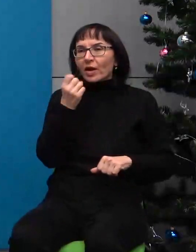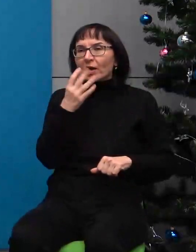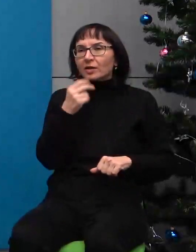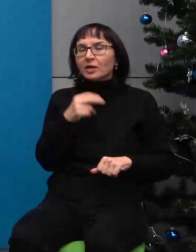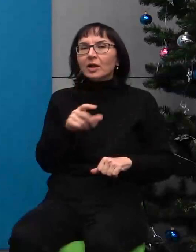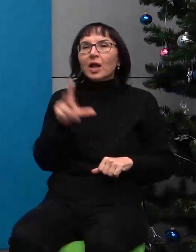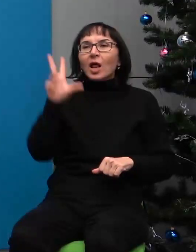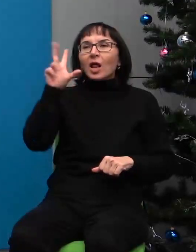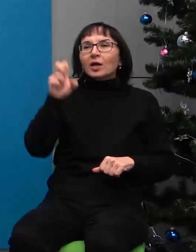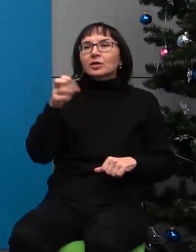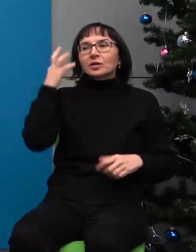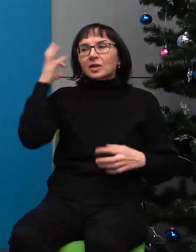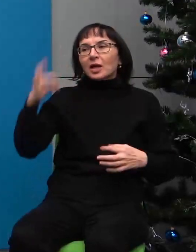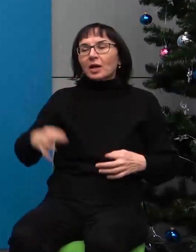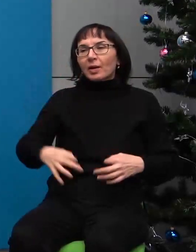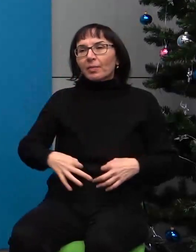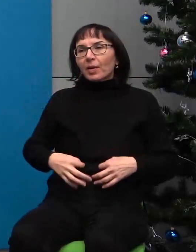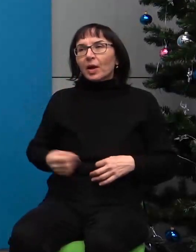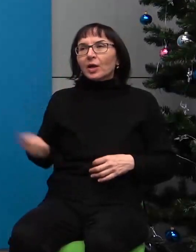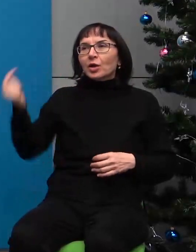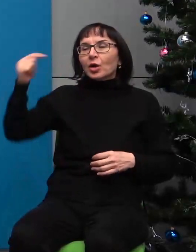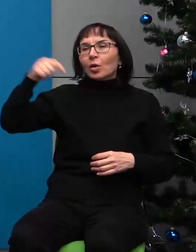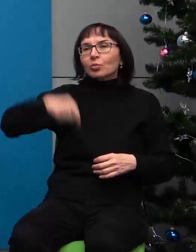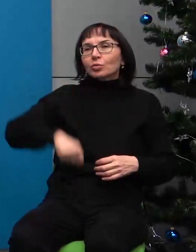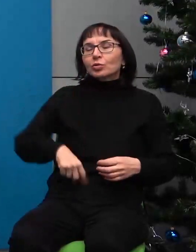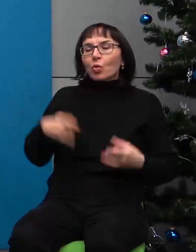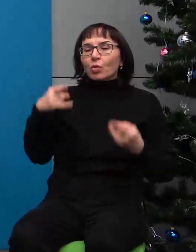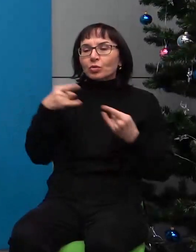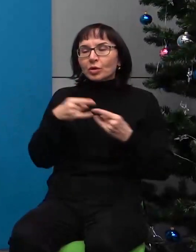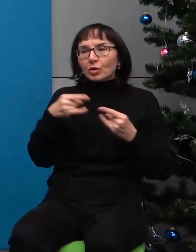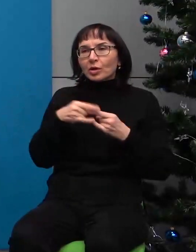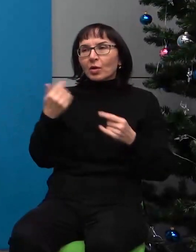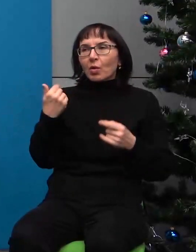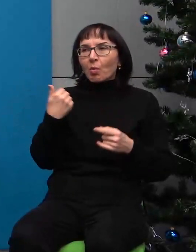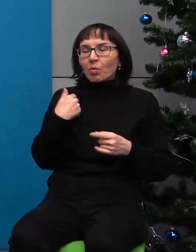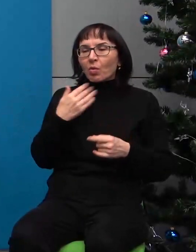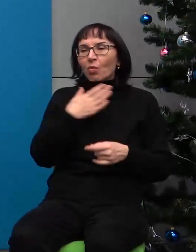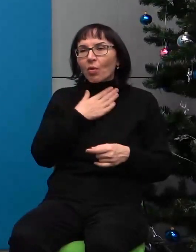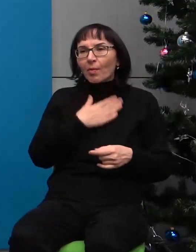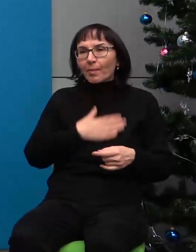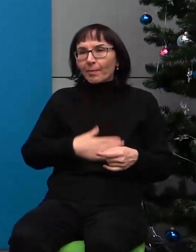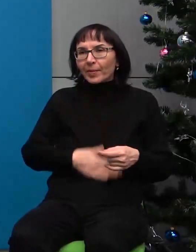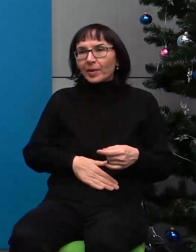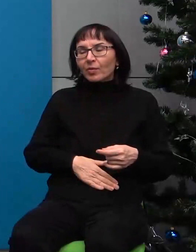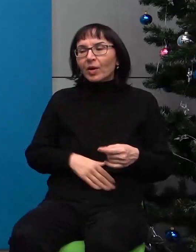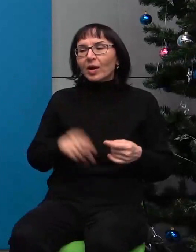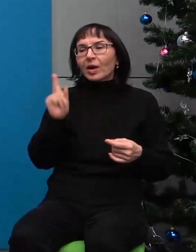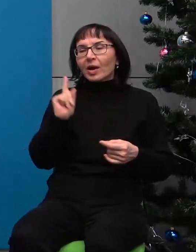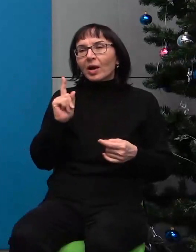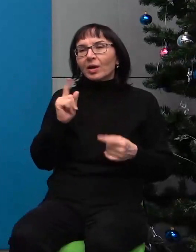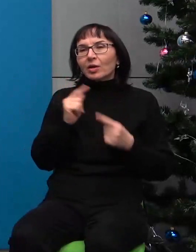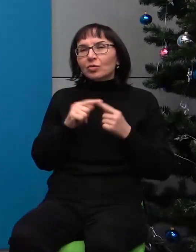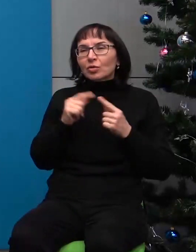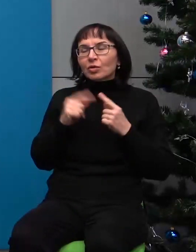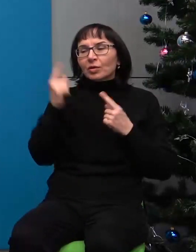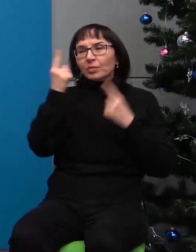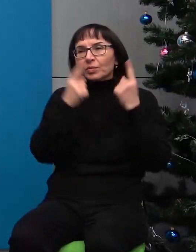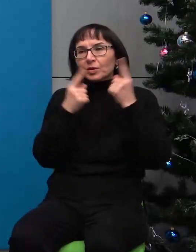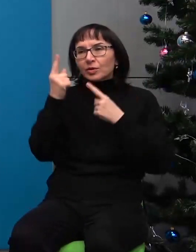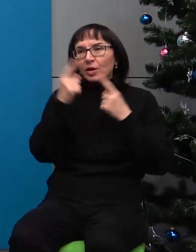z czekoladkami, prawda? I to było urocze, to było miłe, chociaż przyznam, że tak trochę myślałem, wszyscy mówili, że to ten autor kryminałów teraz,